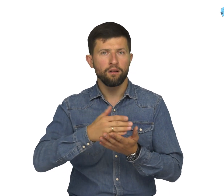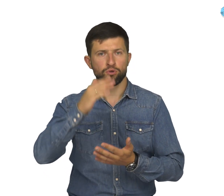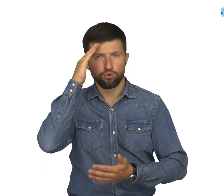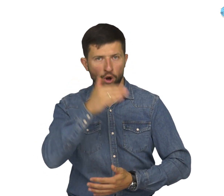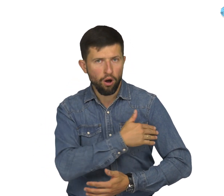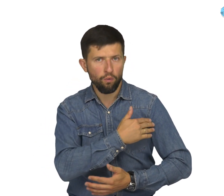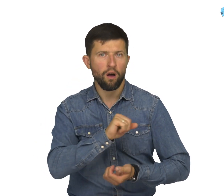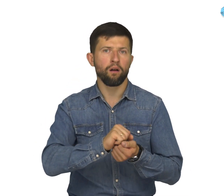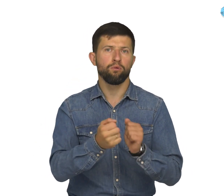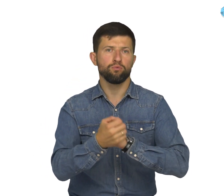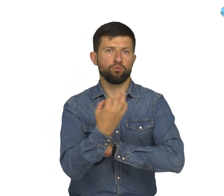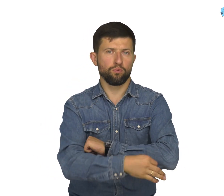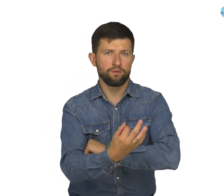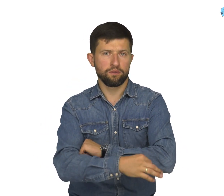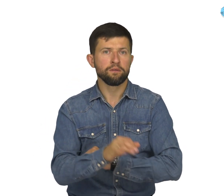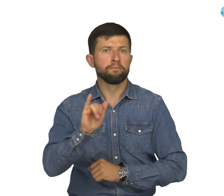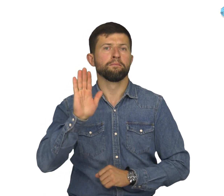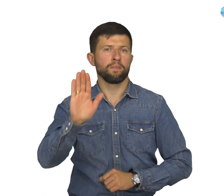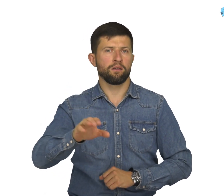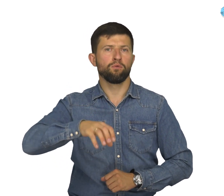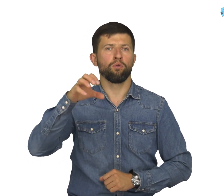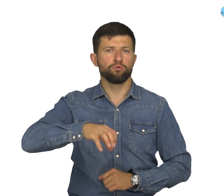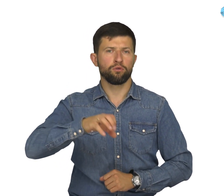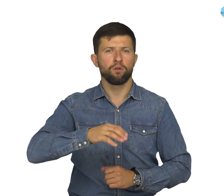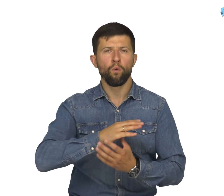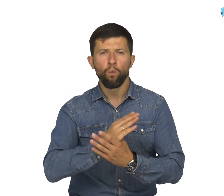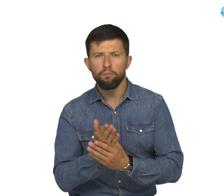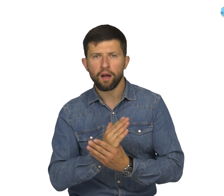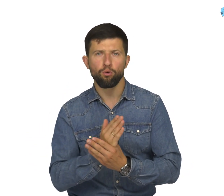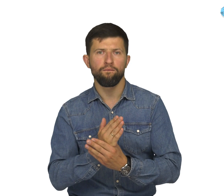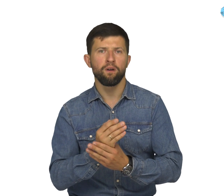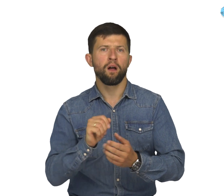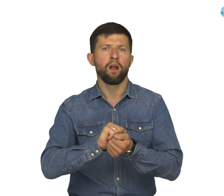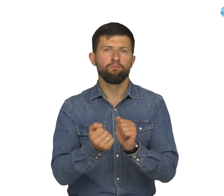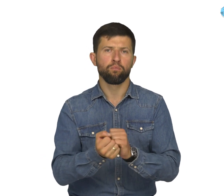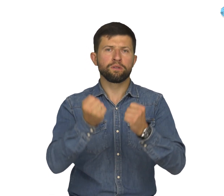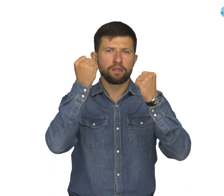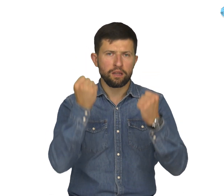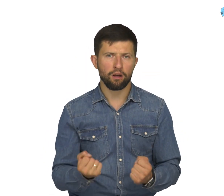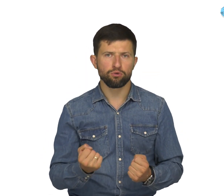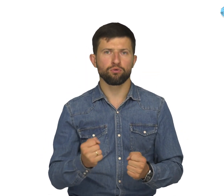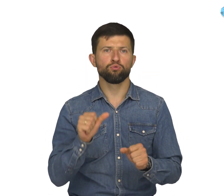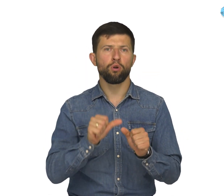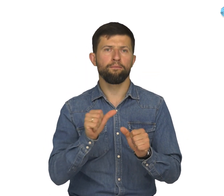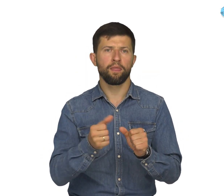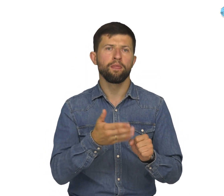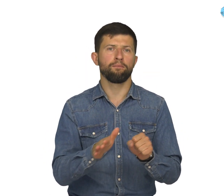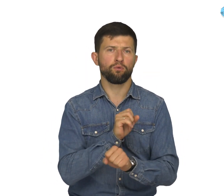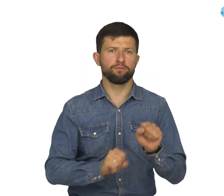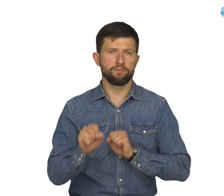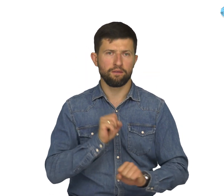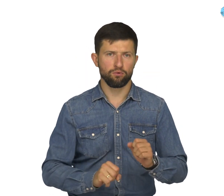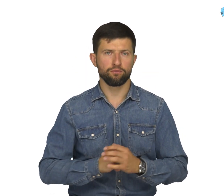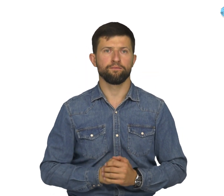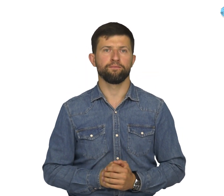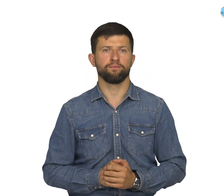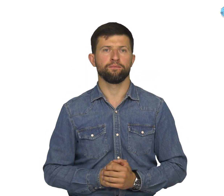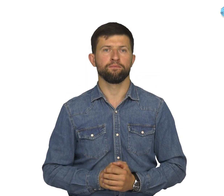jeżeli kontynuuje naukę w szkole lub w szkole wyższej i legitymuje się orzeczeniem o umiarkowanym albo znacznym stopniu niepełnosprawności.